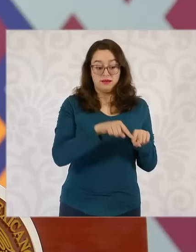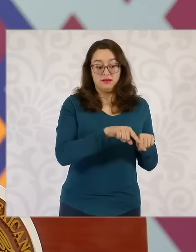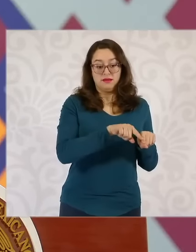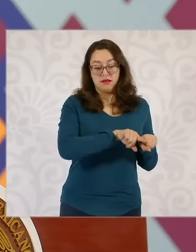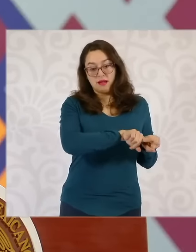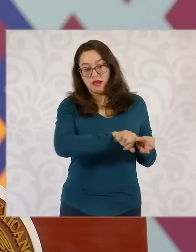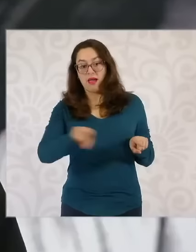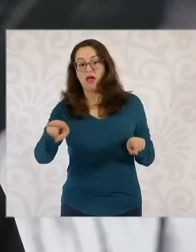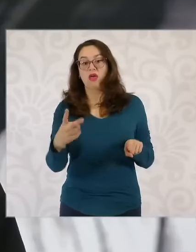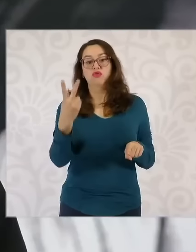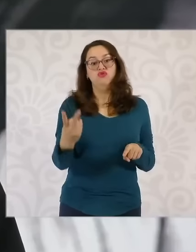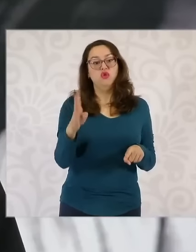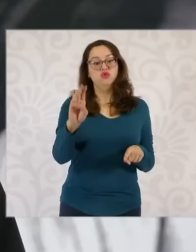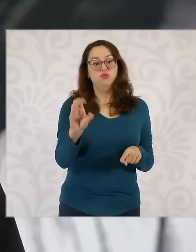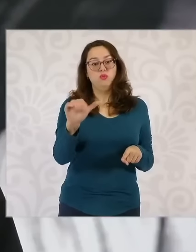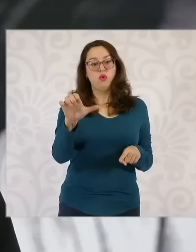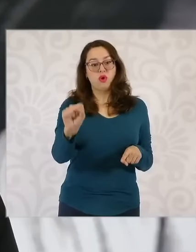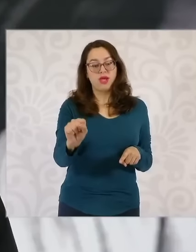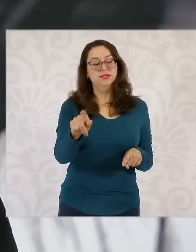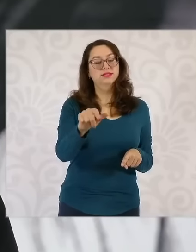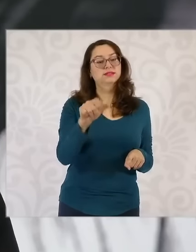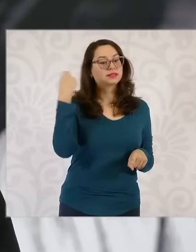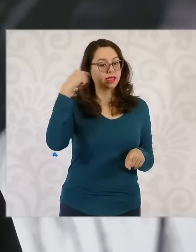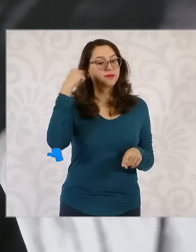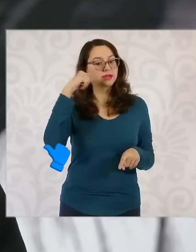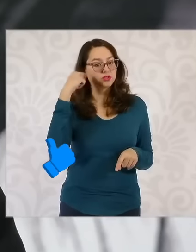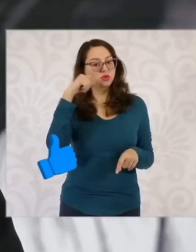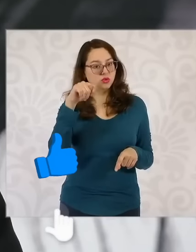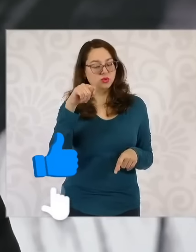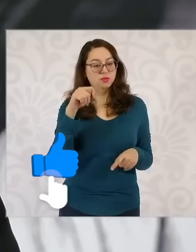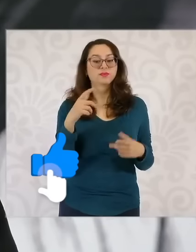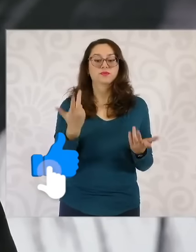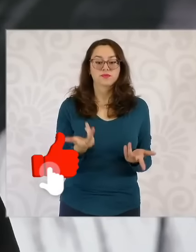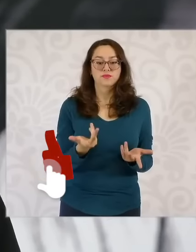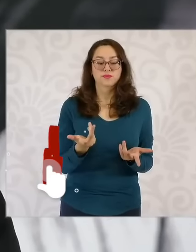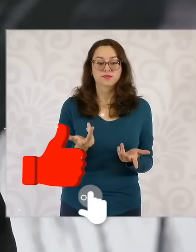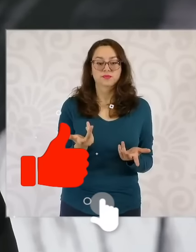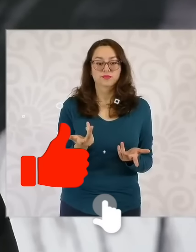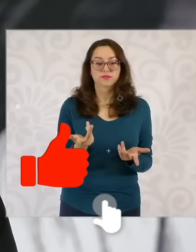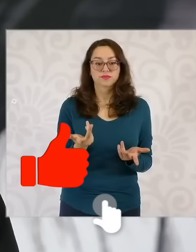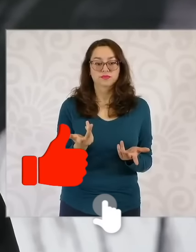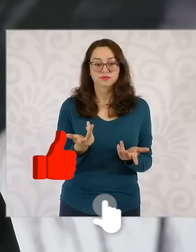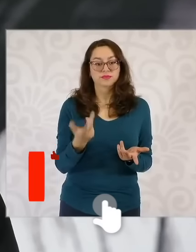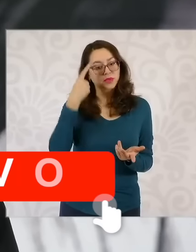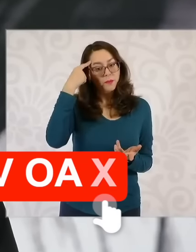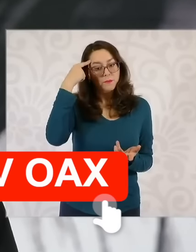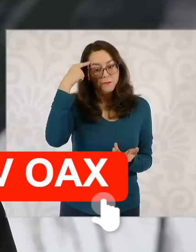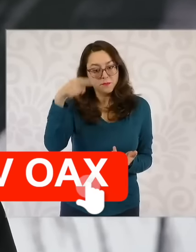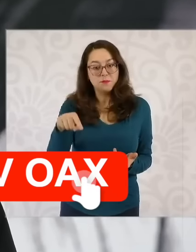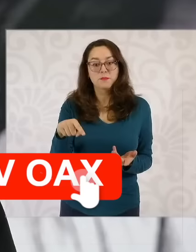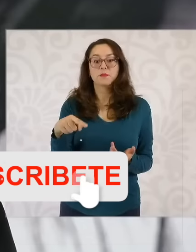de Dos Bocas con Roberto Ayala en Tabasco para poder eh extraer todos los eh productos